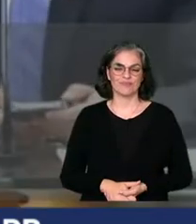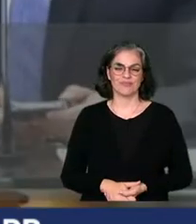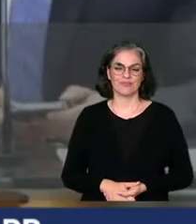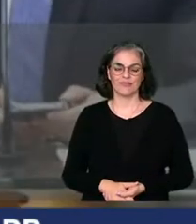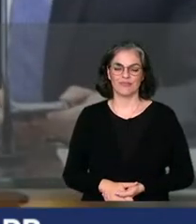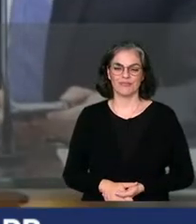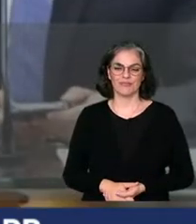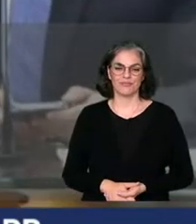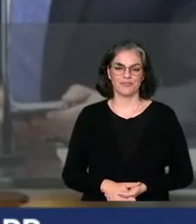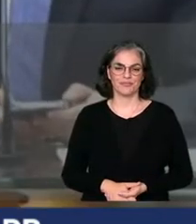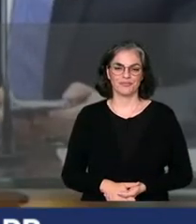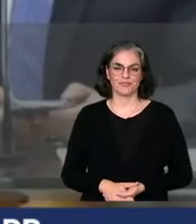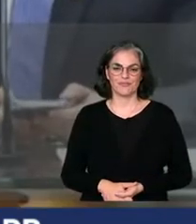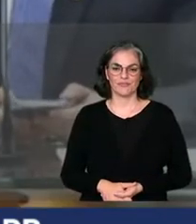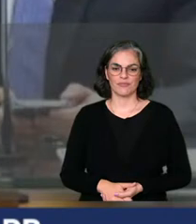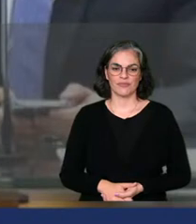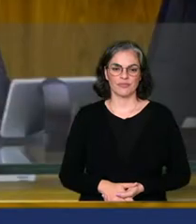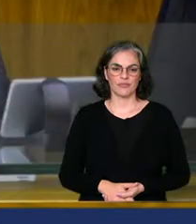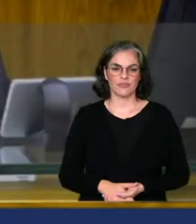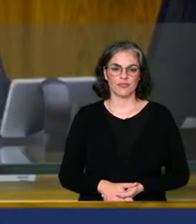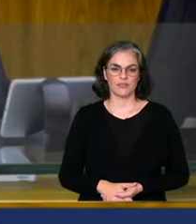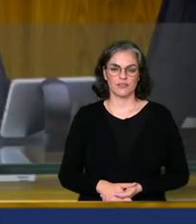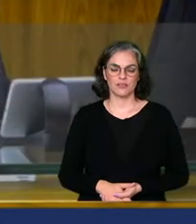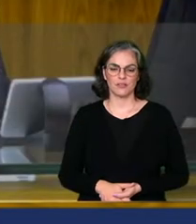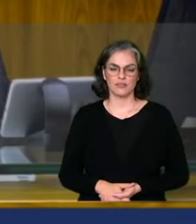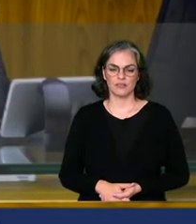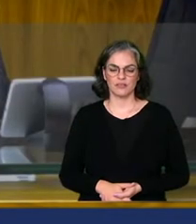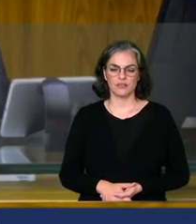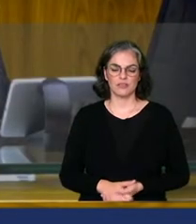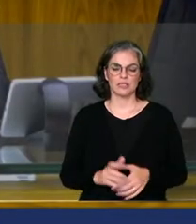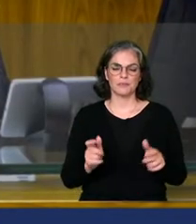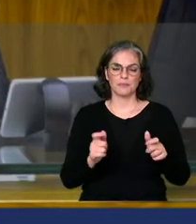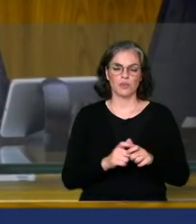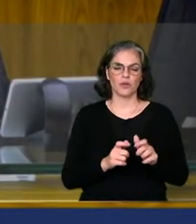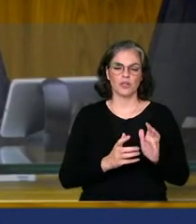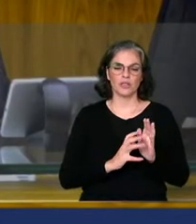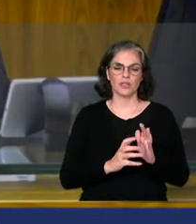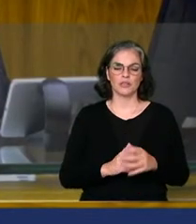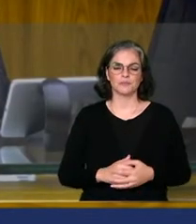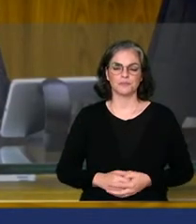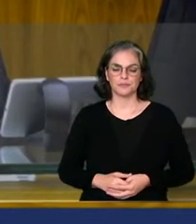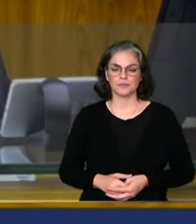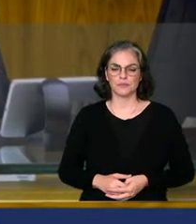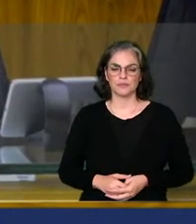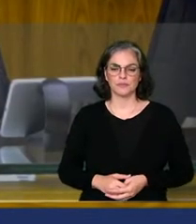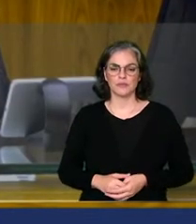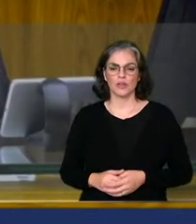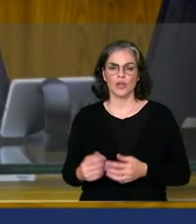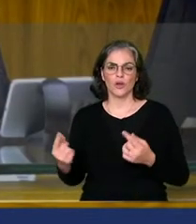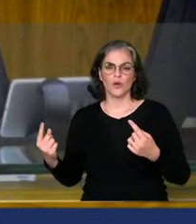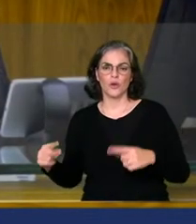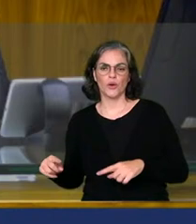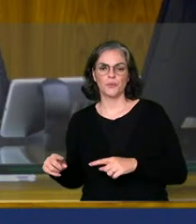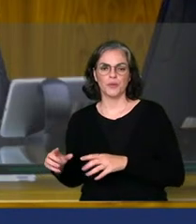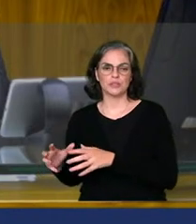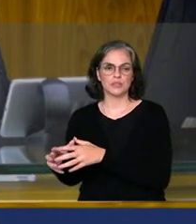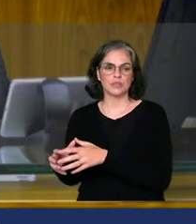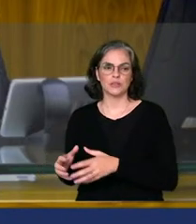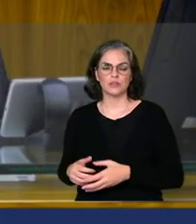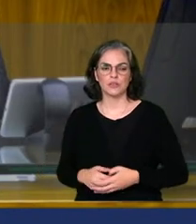NCIA. PARABÉNS A TODOS PELA LEI PAULO GUSTAVO. PRESIDO PERSISTO MINORIA? OPOSIÇÃO? -- [DEPUTADO]: OPOSIÇÃ